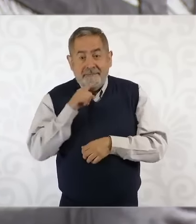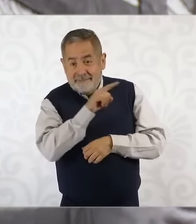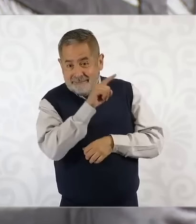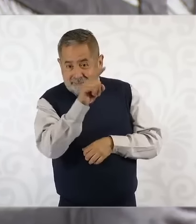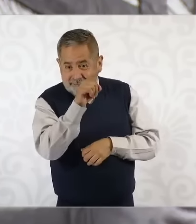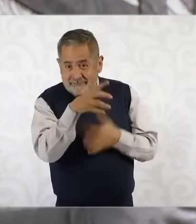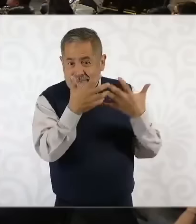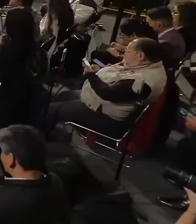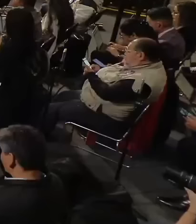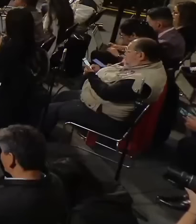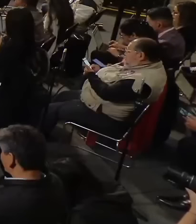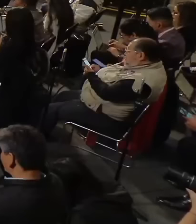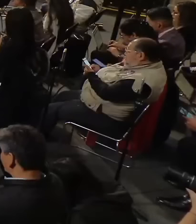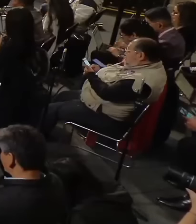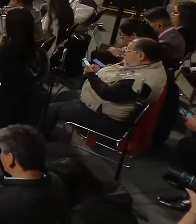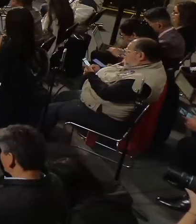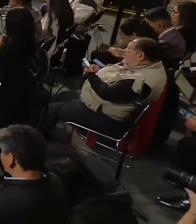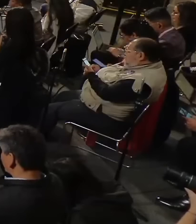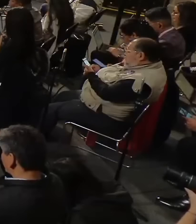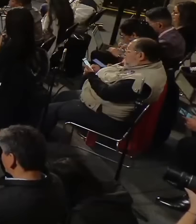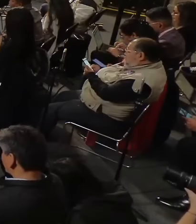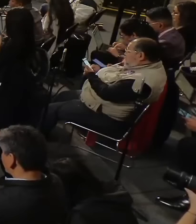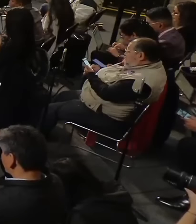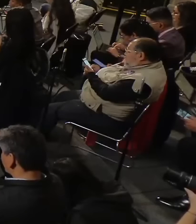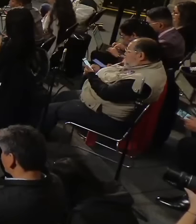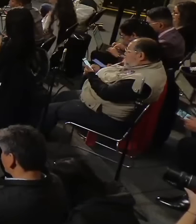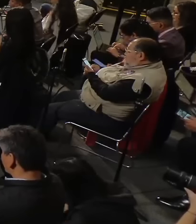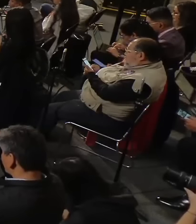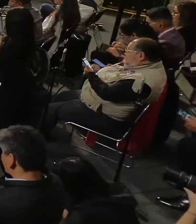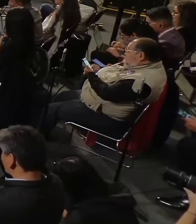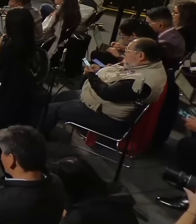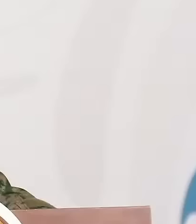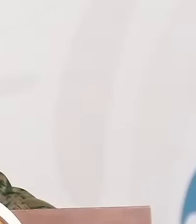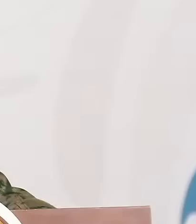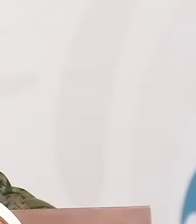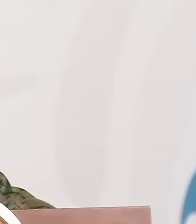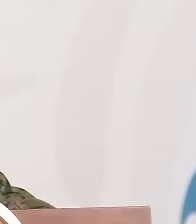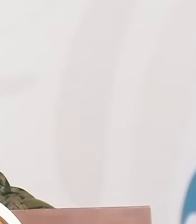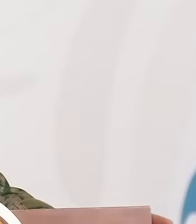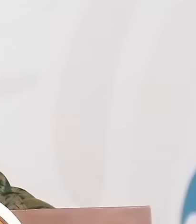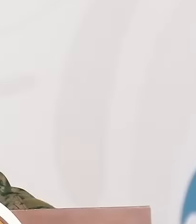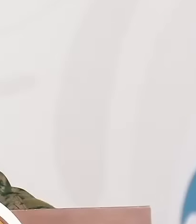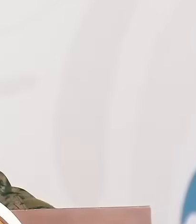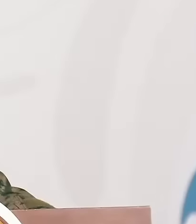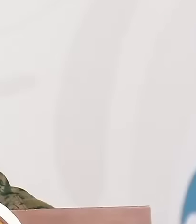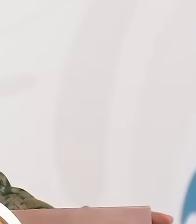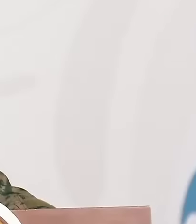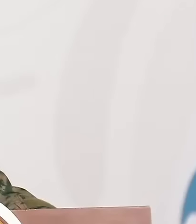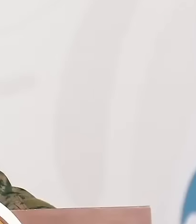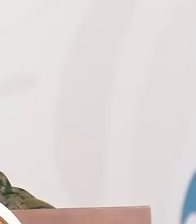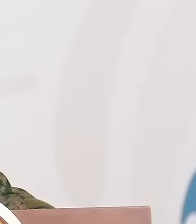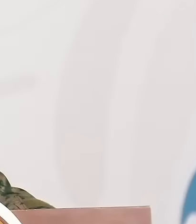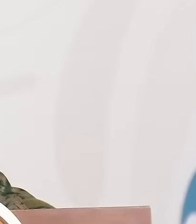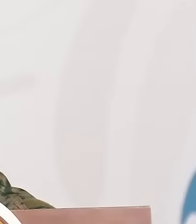tiempos de entrega eh y normalmente son muy tardados, son eso es como como se realiza.